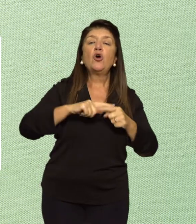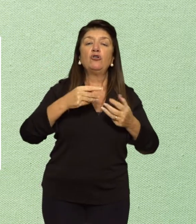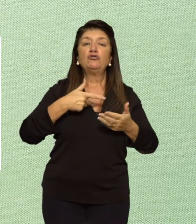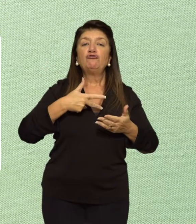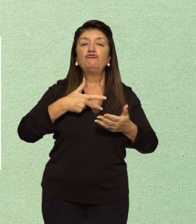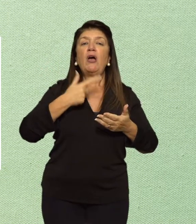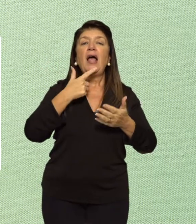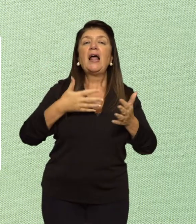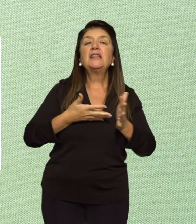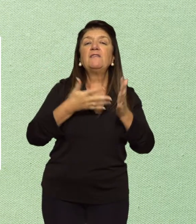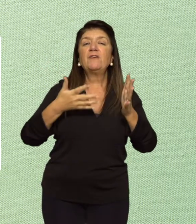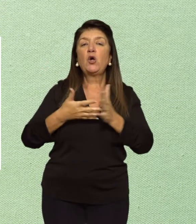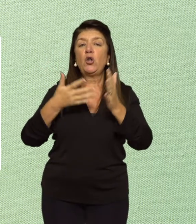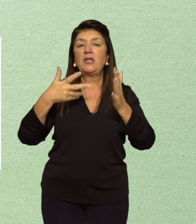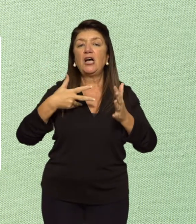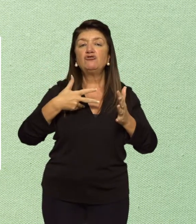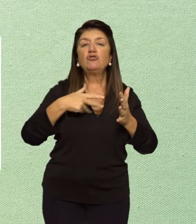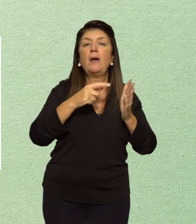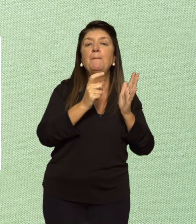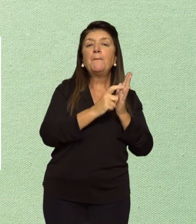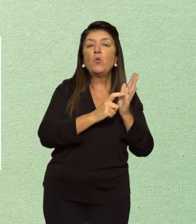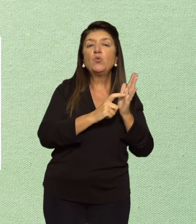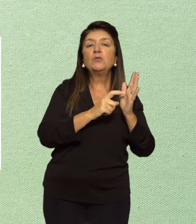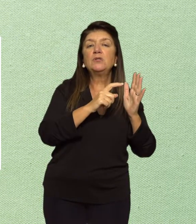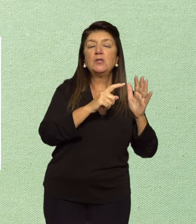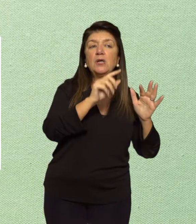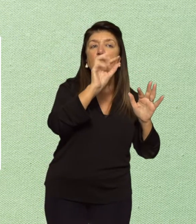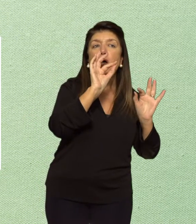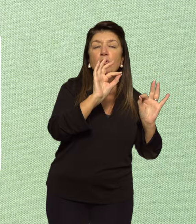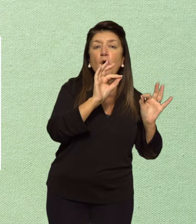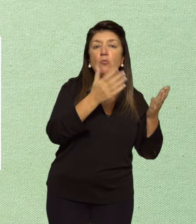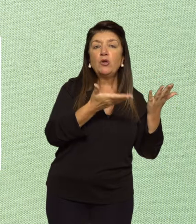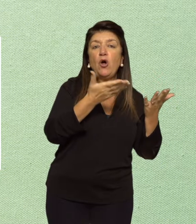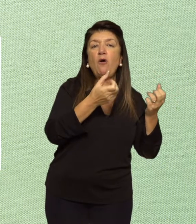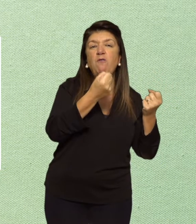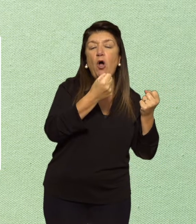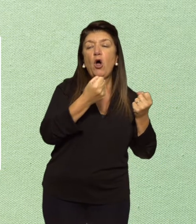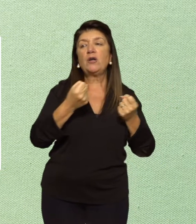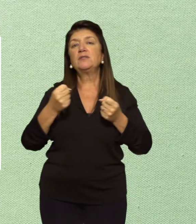punti di forza. Quand'è che avviene la violenza su tutto ciò? Quando io faccio forza sulla tua